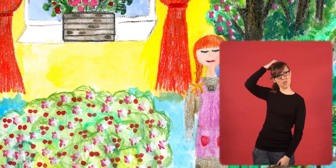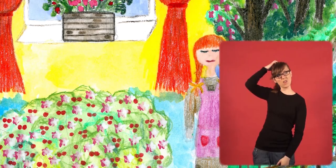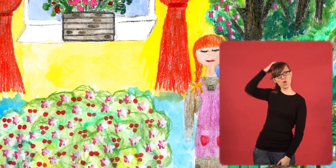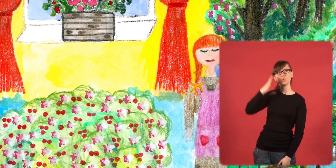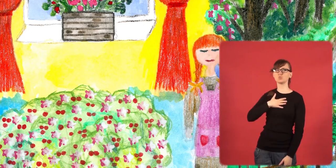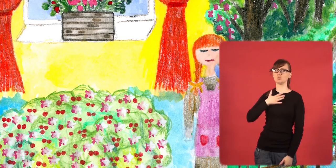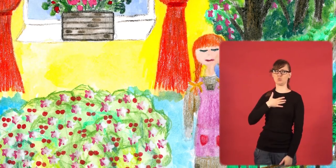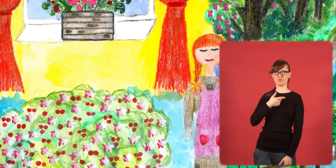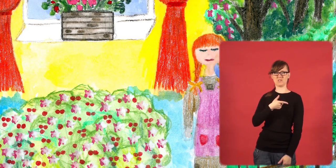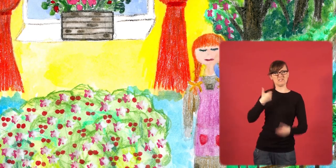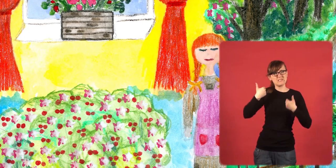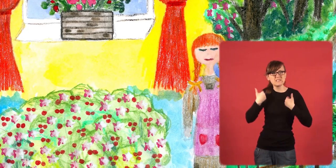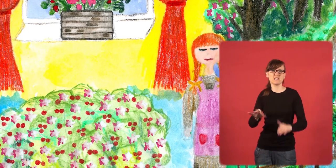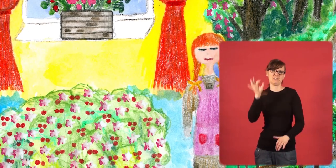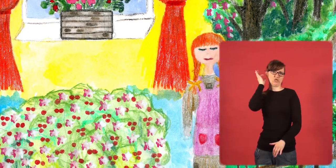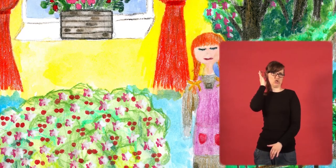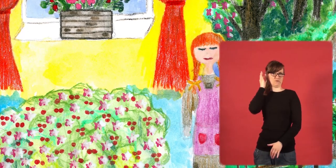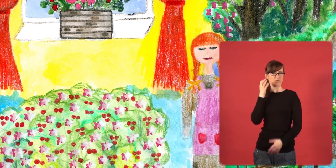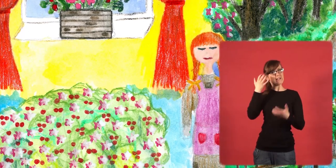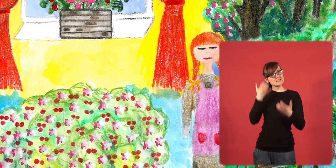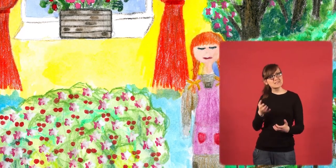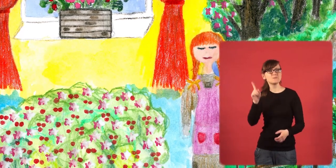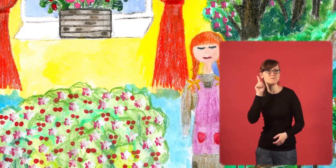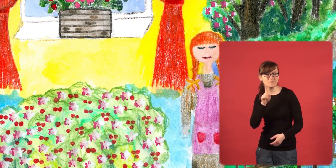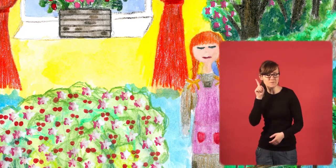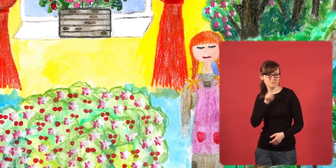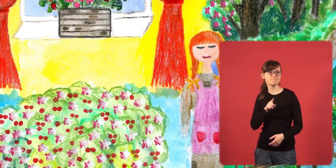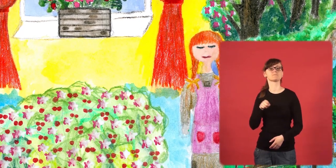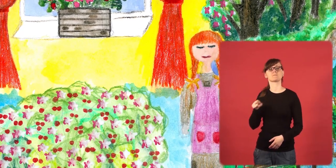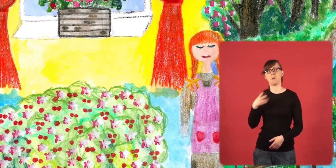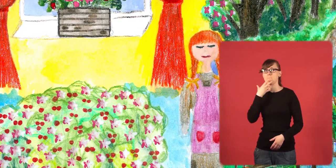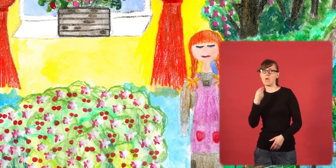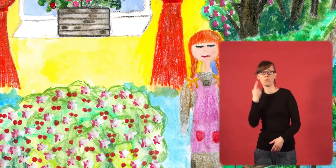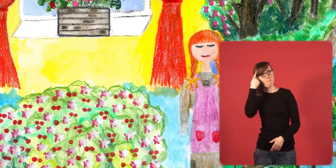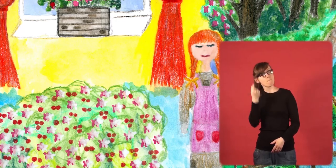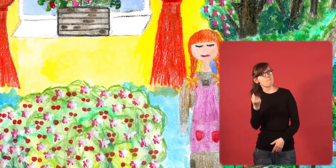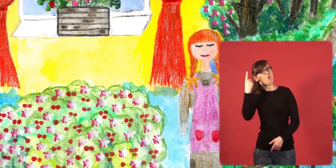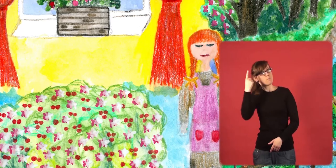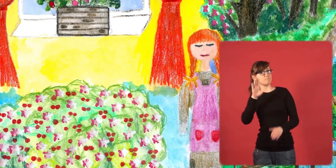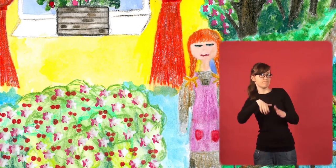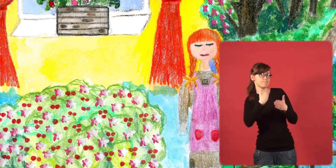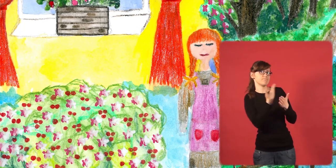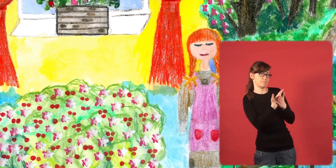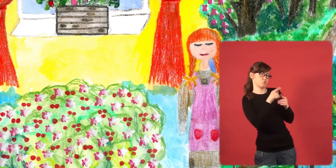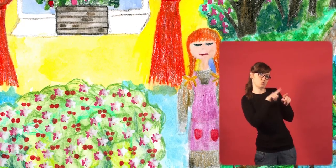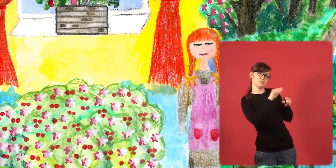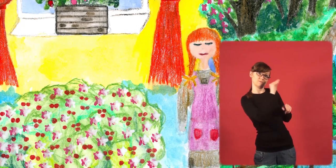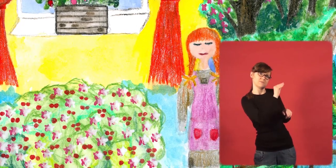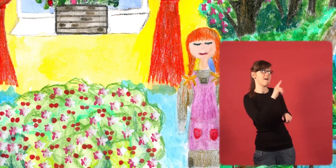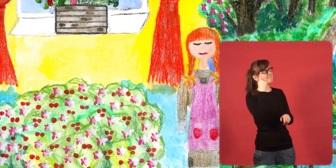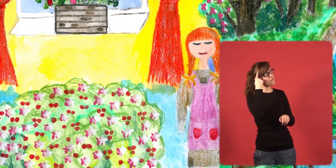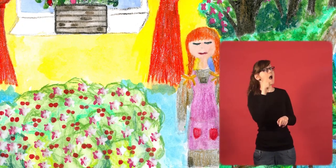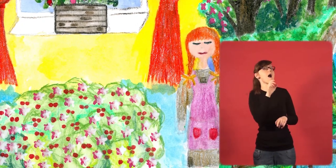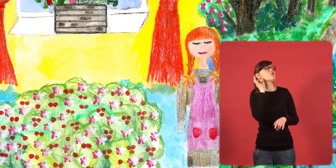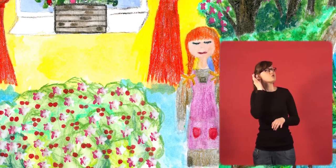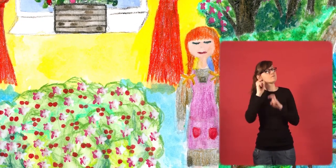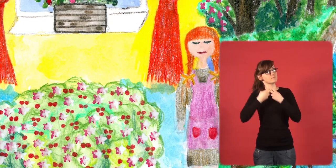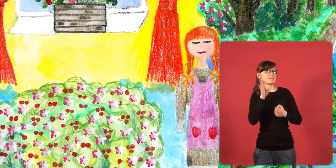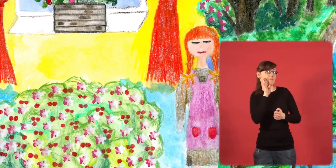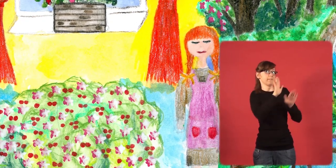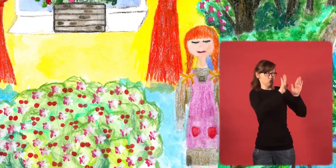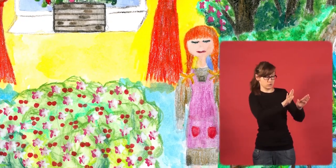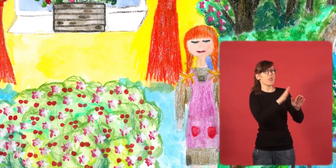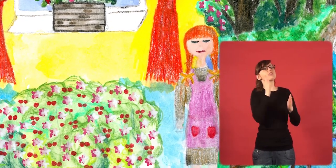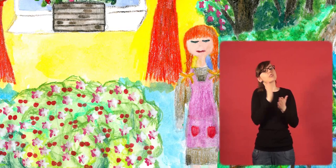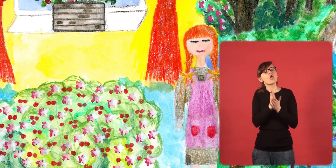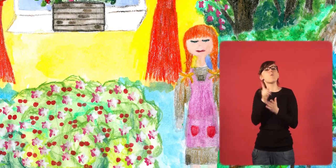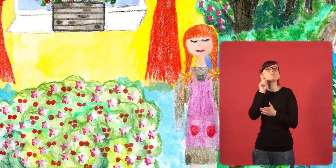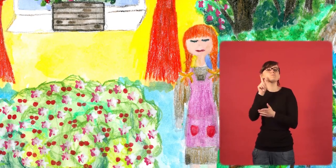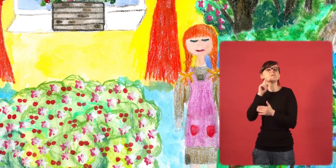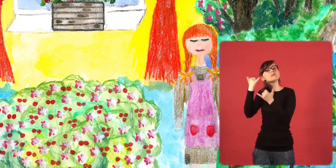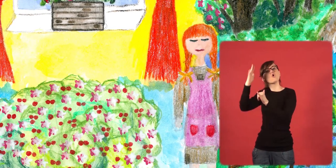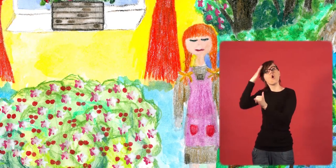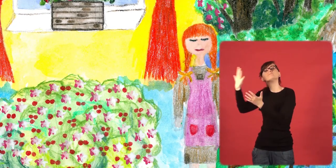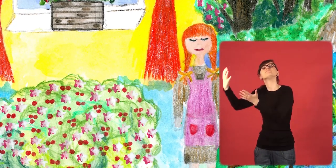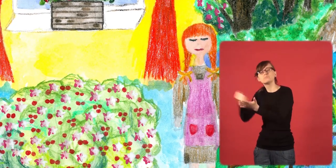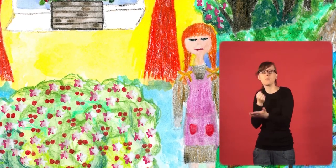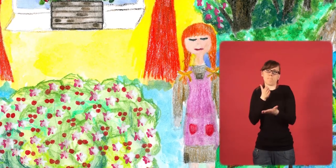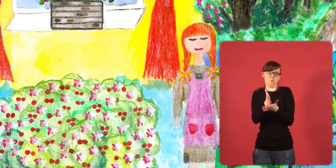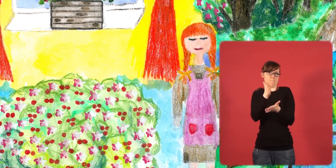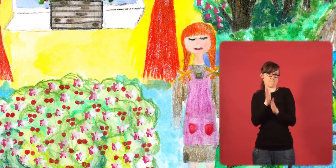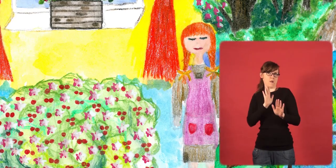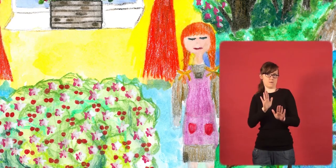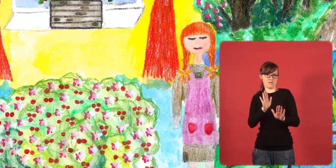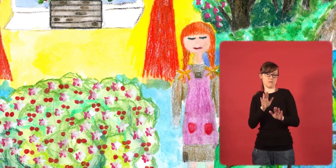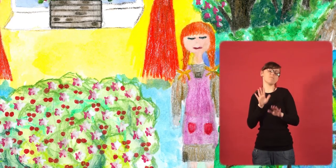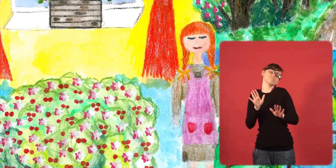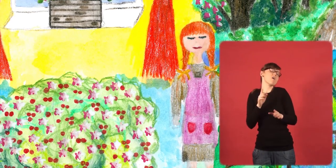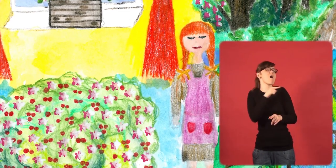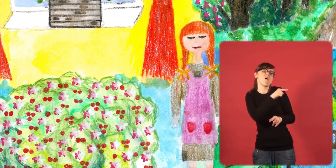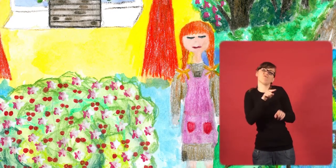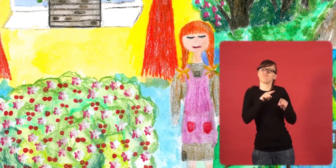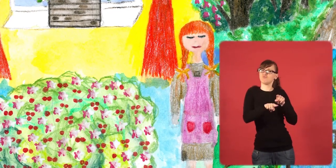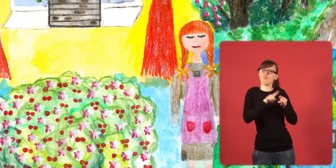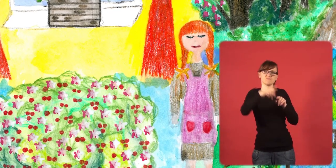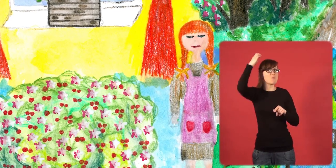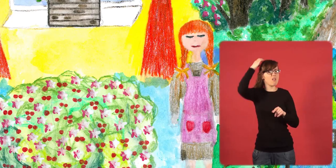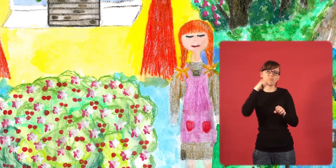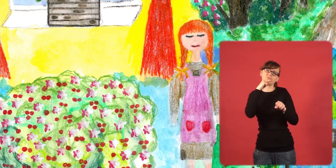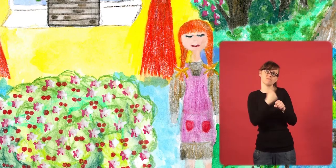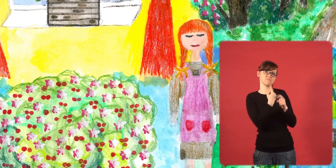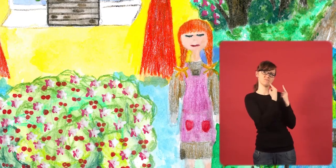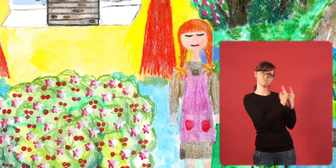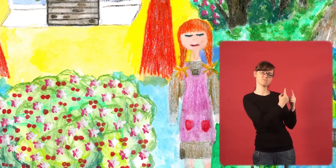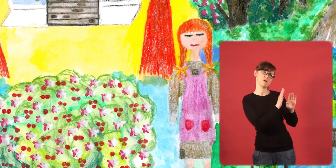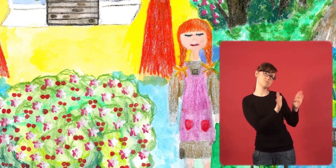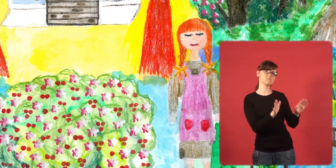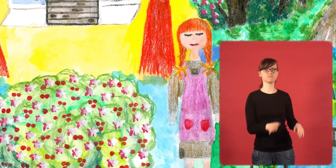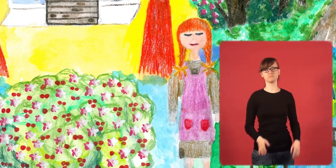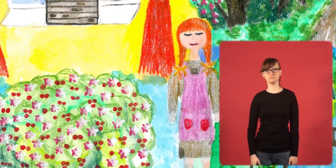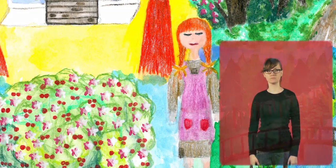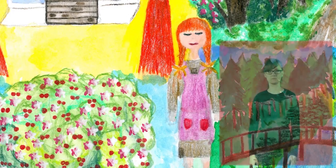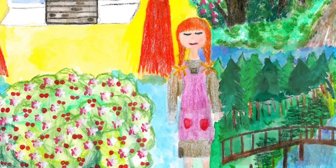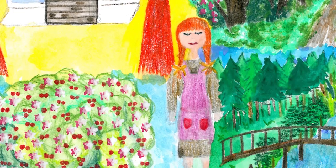Maryla stwierdziła, że nie chciała adoptować dziewczynki. Wówczas Mateusz zaproponował, że mógłby wynająć do pomocy w gospodarstwie chłopca. Pożegnał się z siostrą, pozostawiając jej podjęcie decyzji.